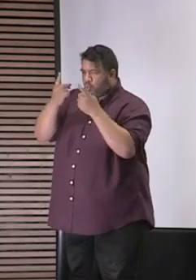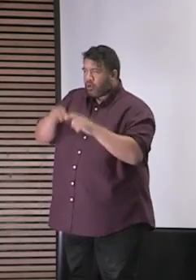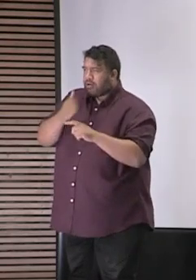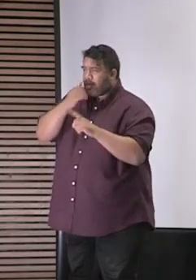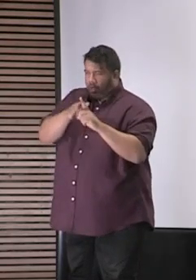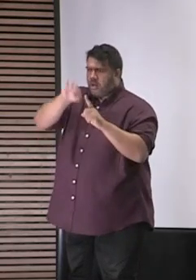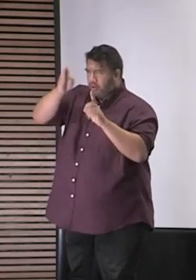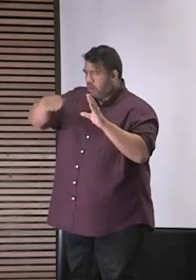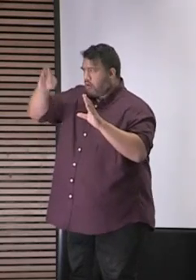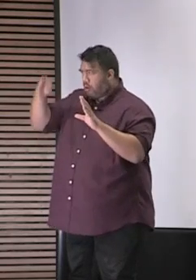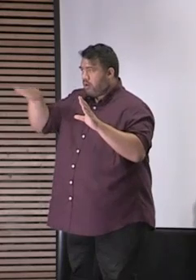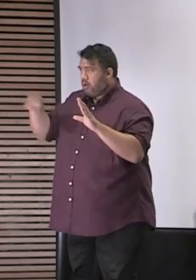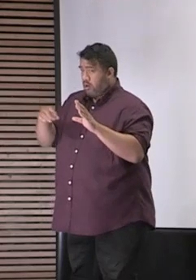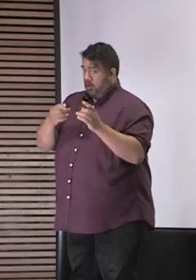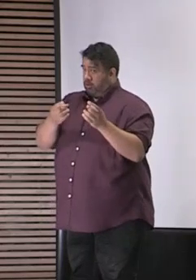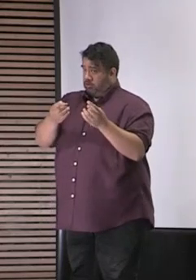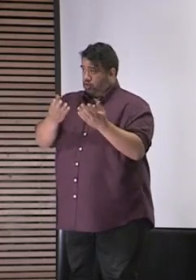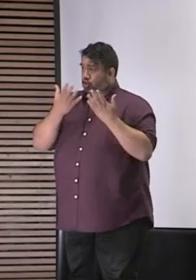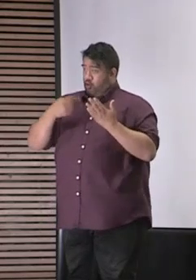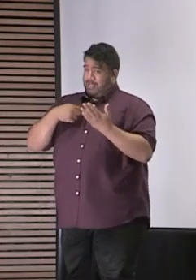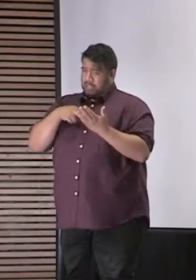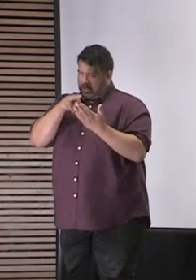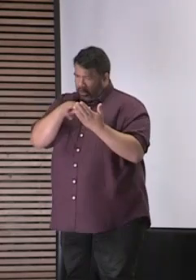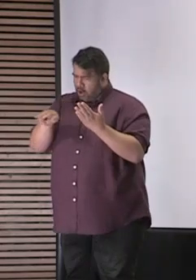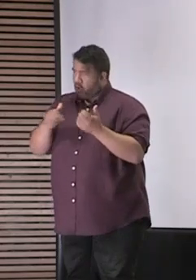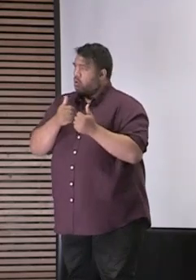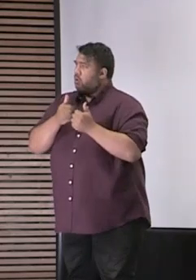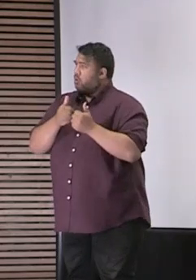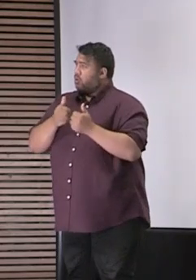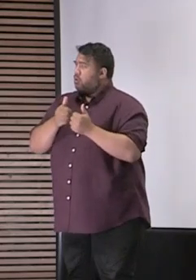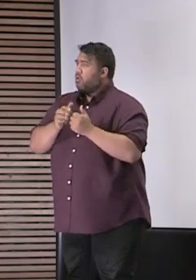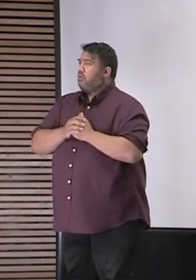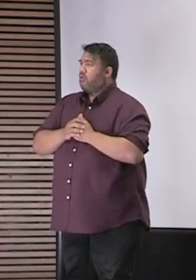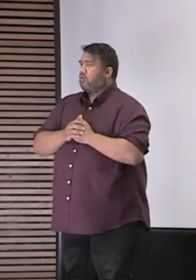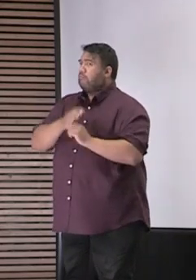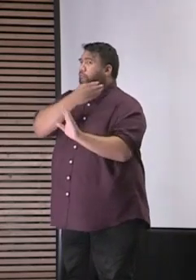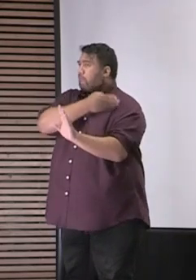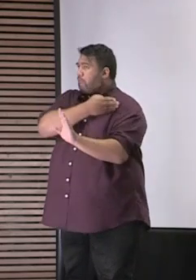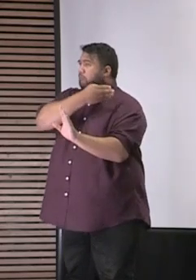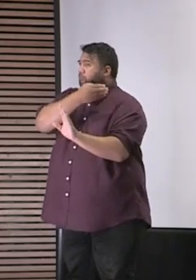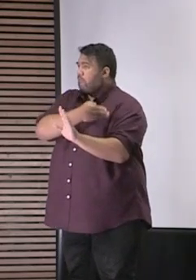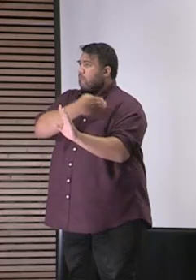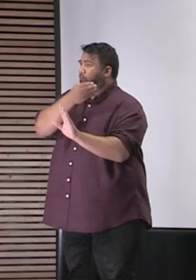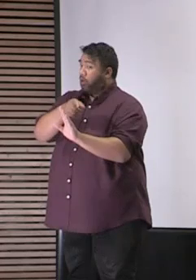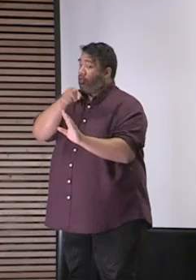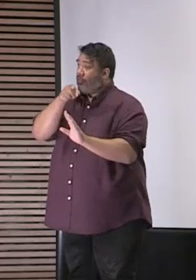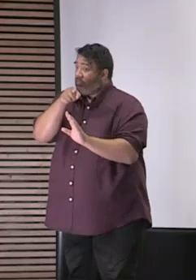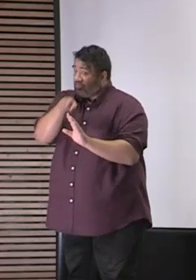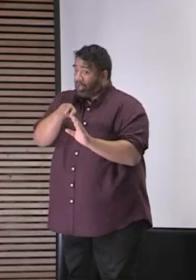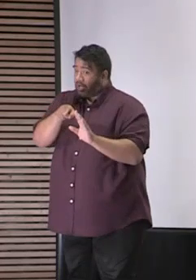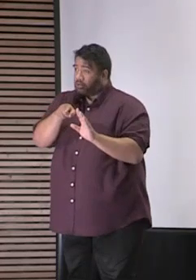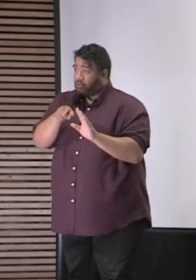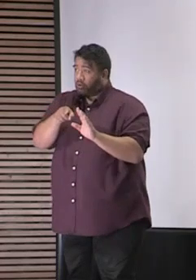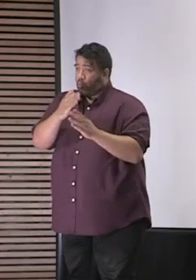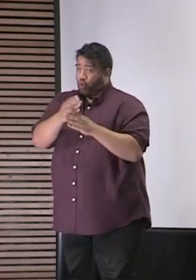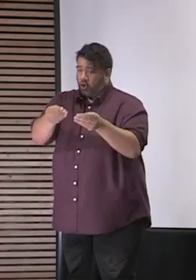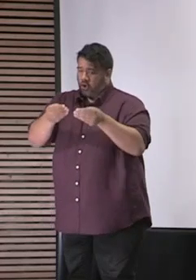equipo incluyendo a un